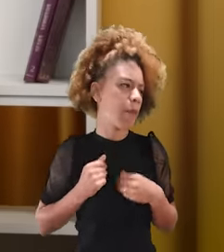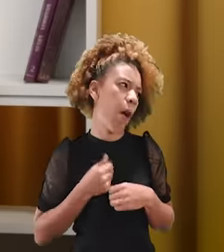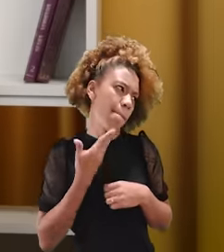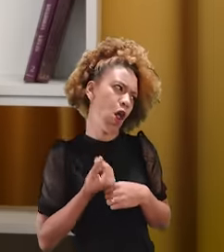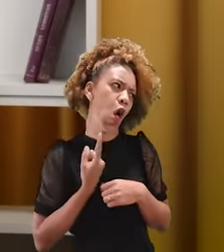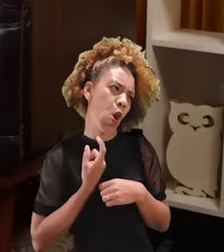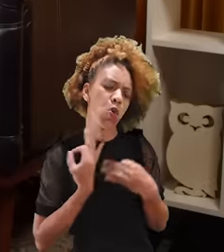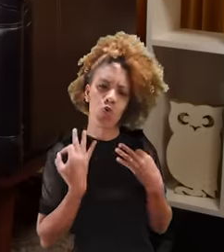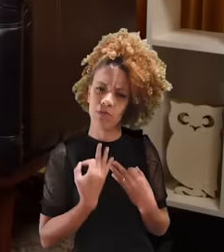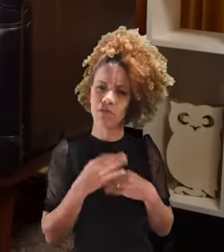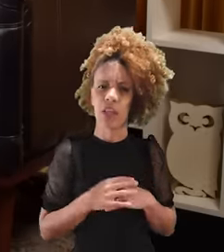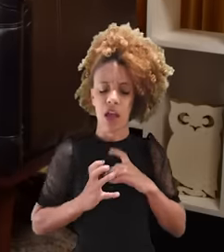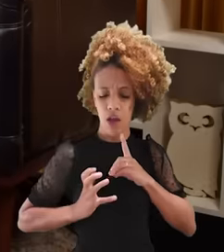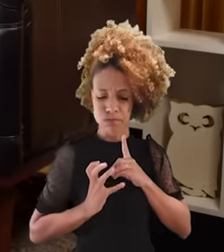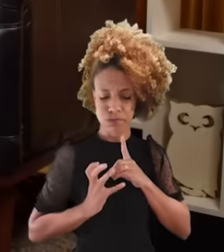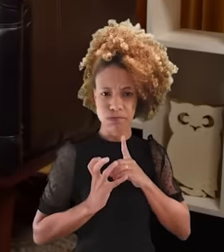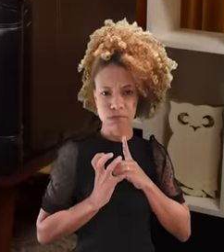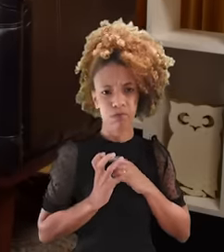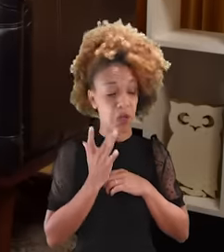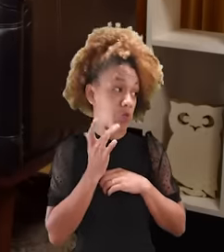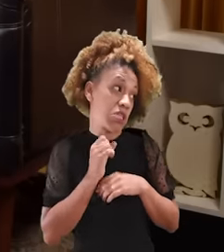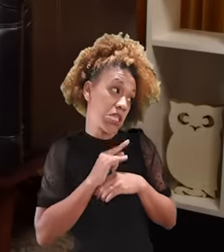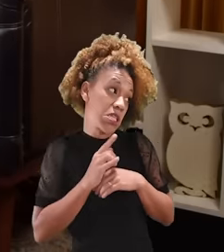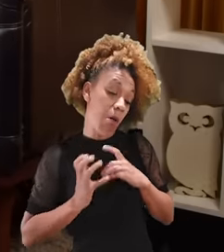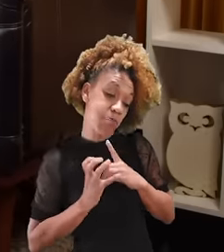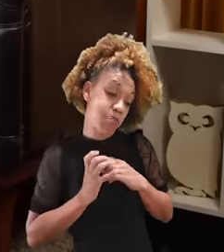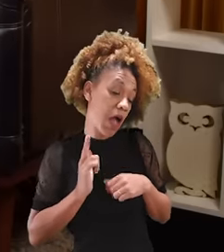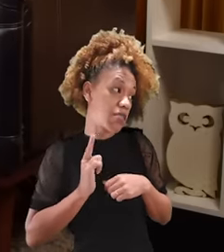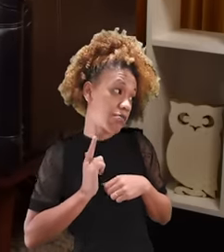tá tem uma cueca que abraça bola não sei se você tem bola não sei se você precisaria de ter uma